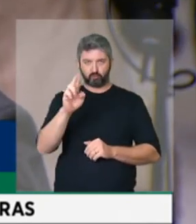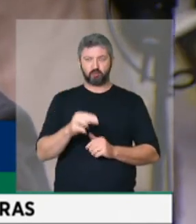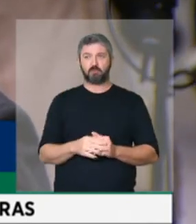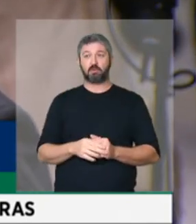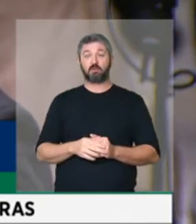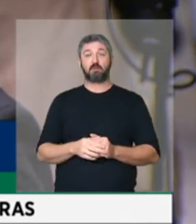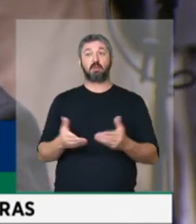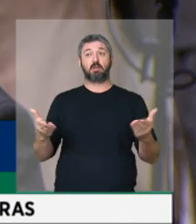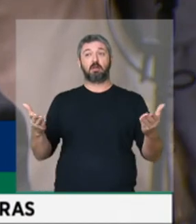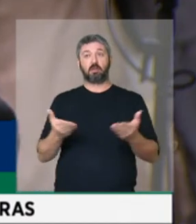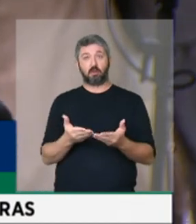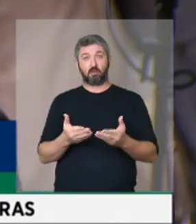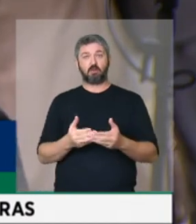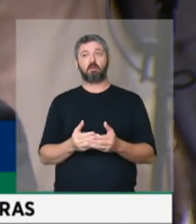EXCELÊNCIA QUE IMEDIATAMENTE A GENTE TENHA A SUSPENSÃO